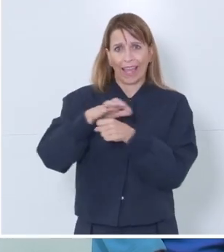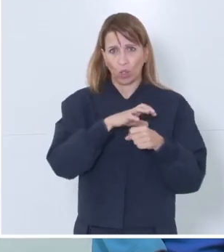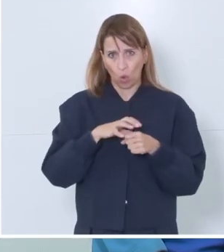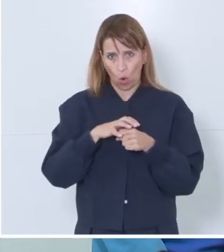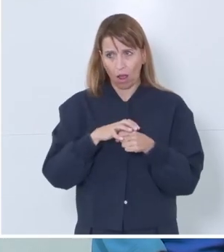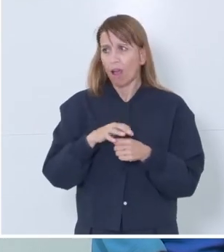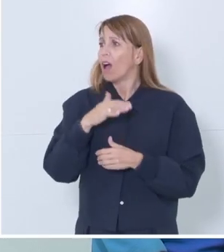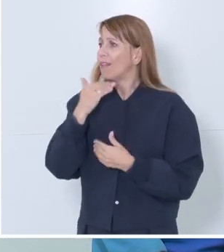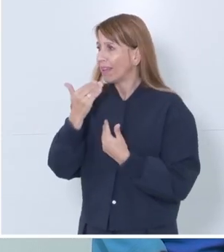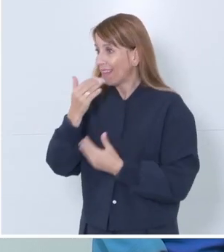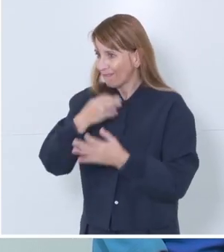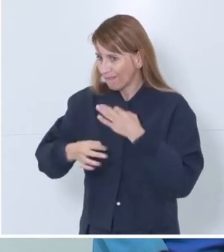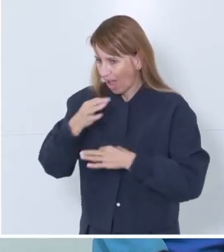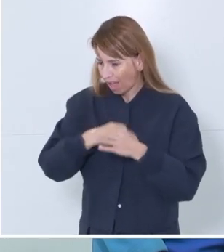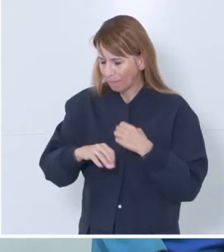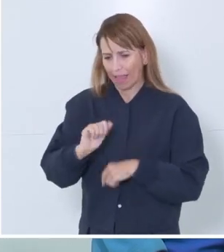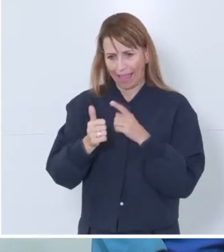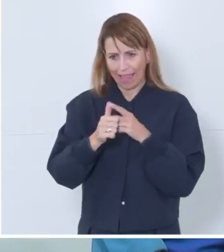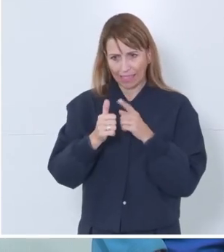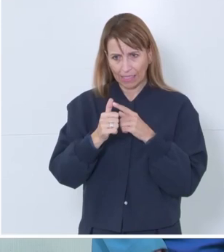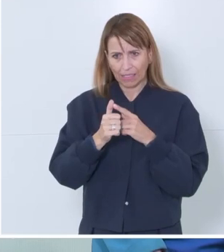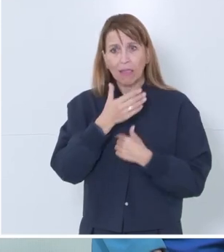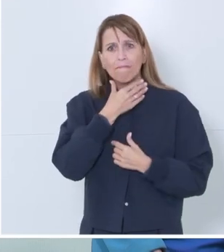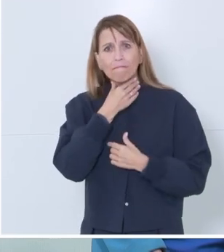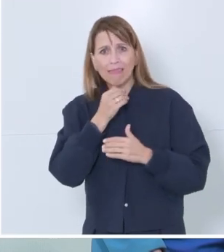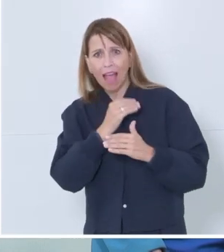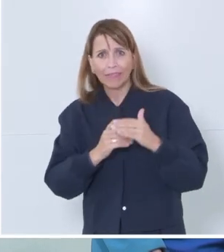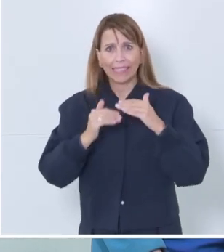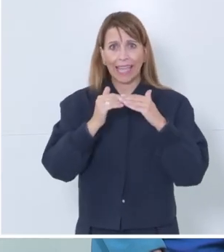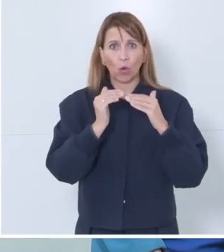Also zum einen die Bedarfsdeckung ist ja gestiegen im Vor-Vergleichszeitraum,